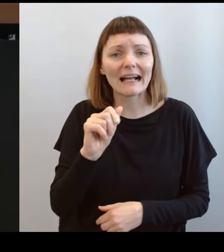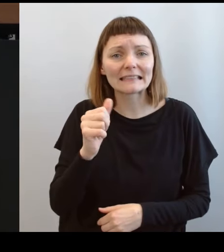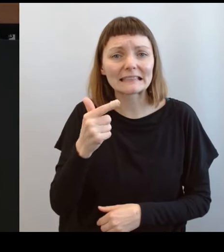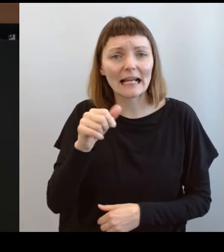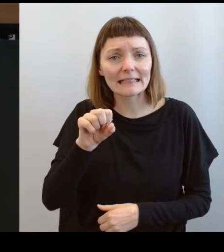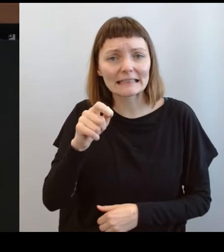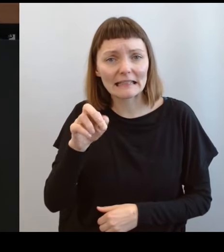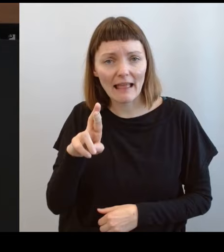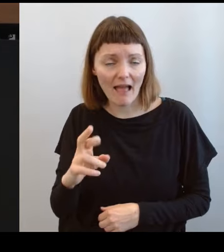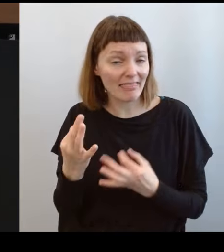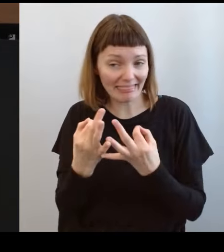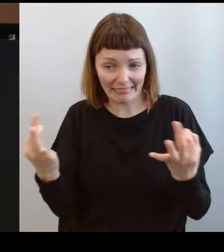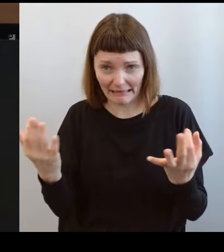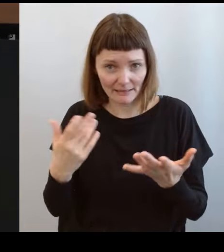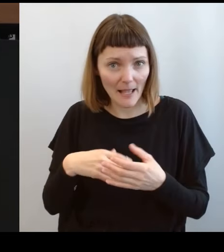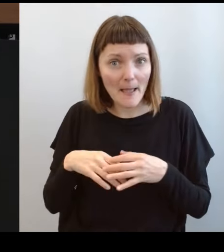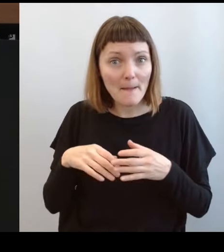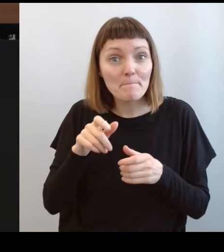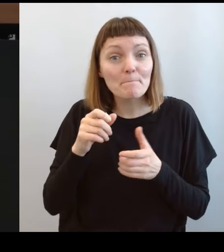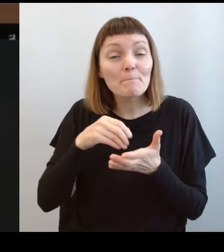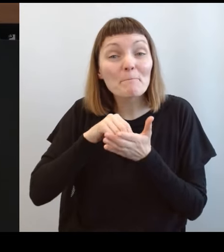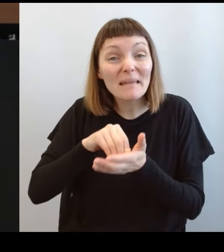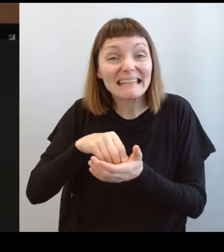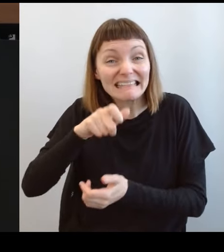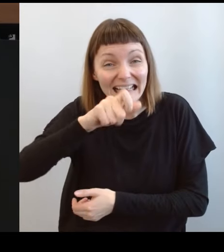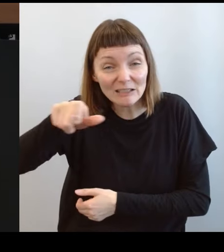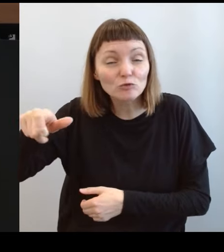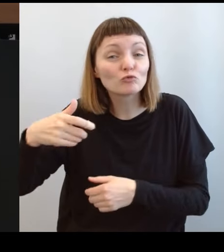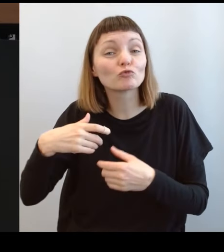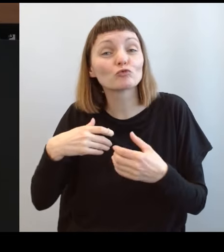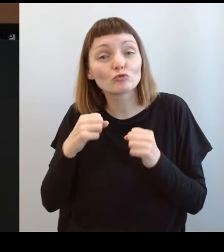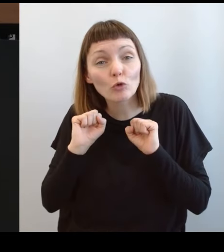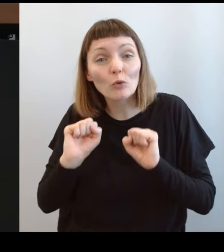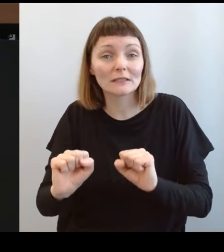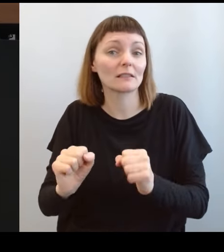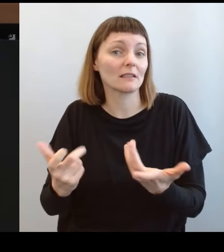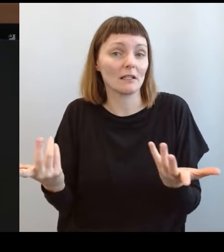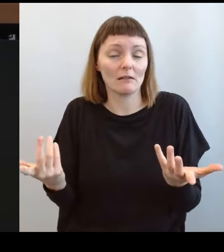purer Konzept und Ambitionslosigkeit. Und das zum Schaden der Mieterinnen und Mieter. (Beifall)